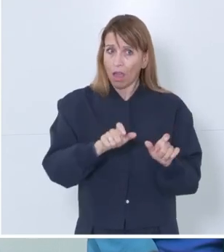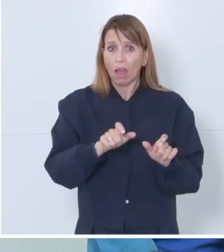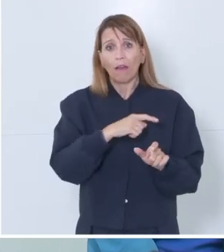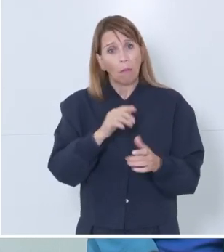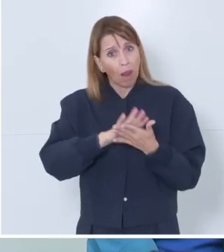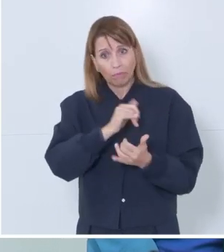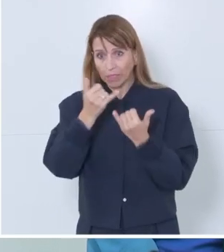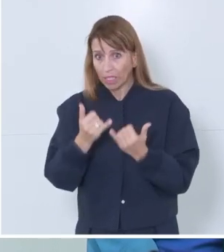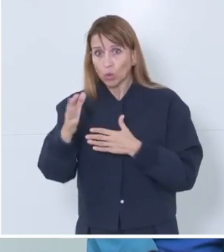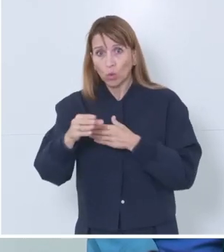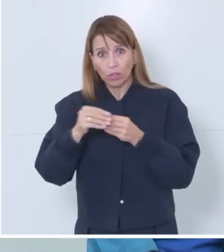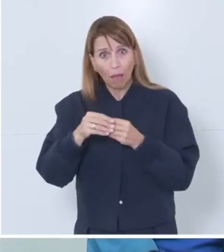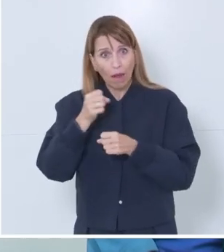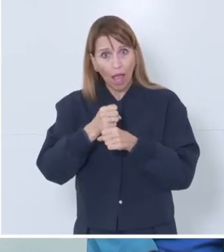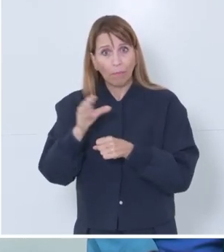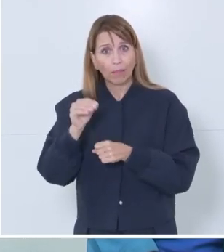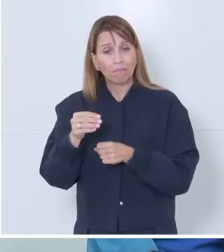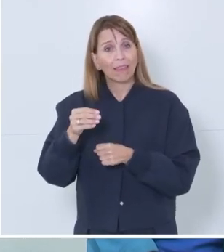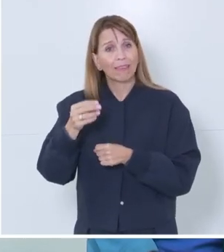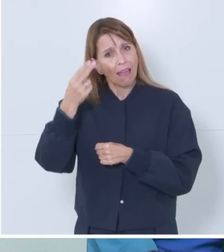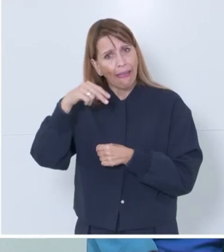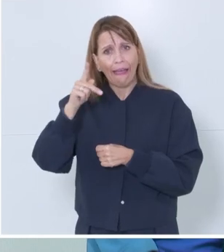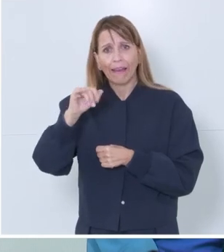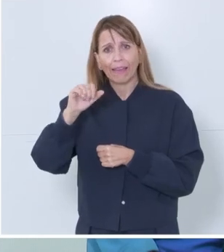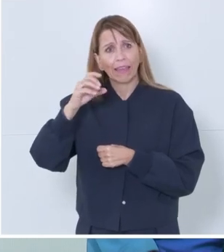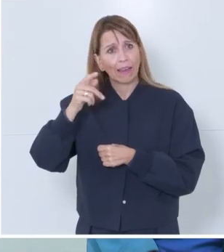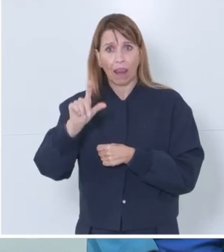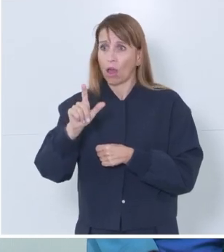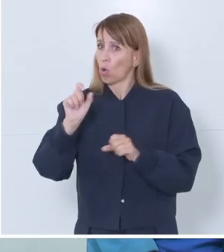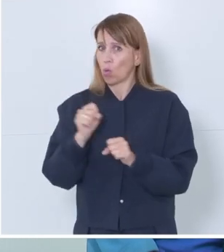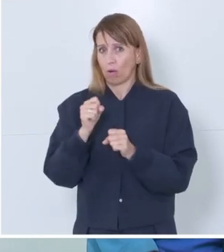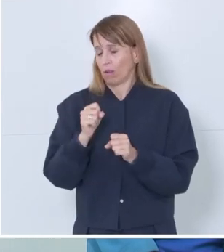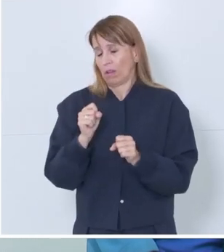Kickl nicht vorstellbar ist für uns, nicht möglich ist für uns. Unser Bundeskanzler hat gestern sehr